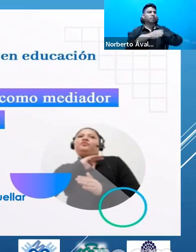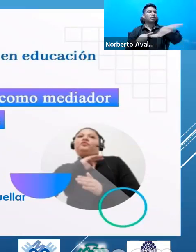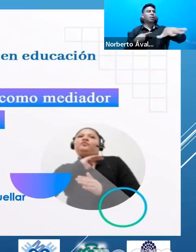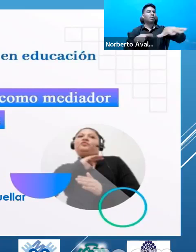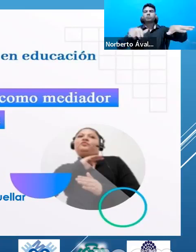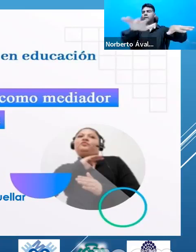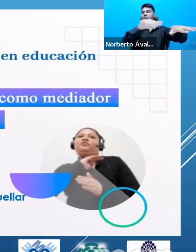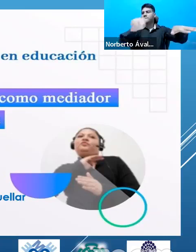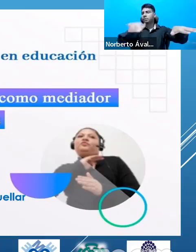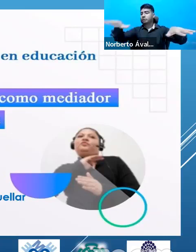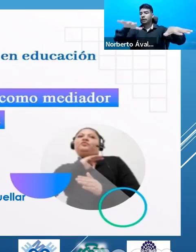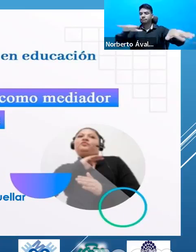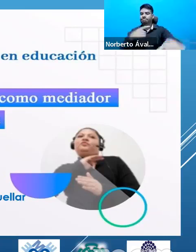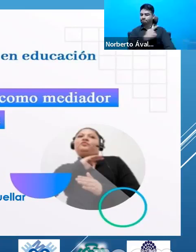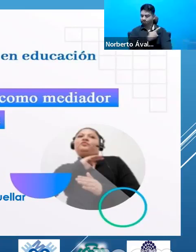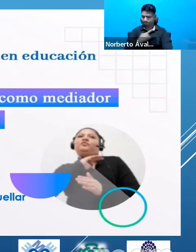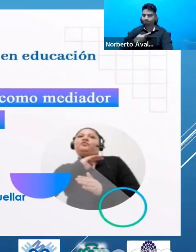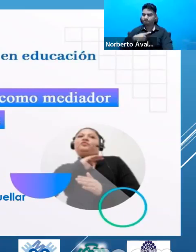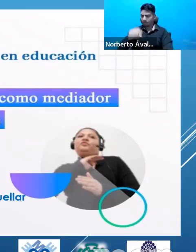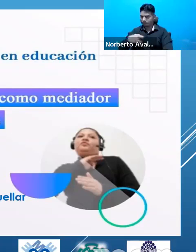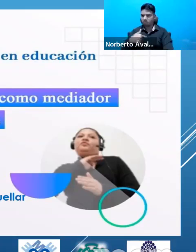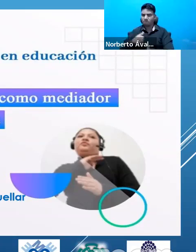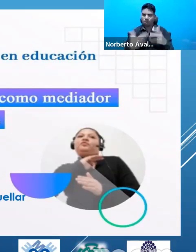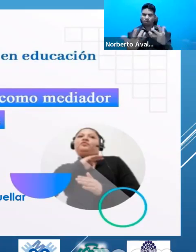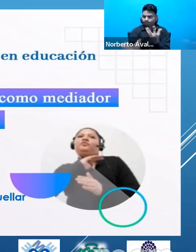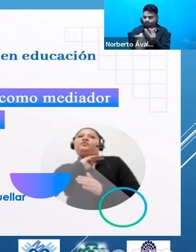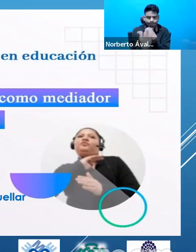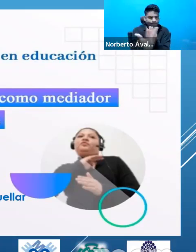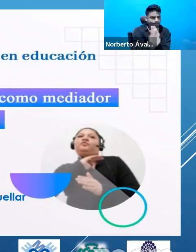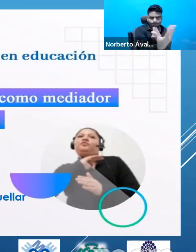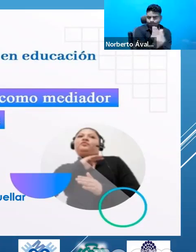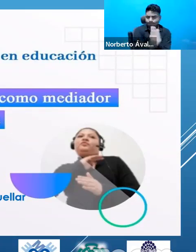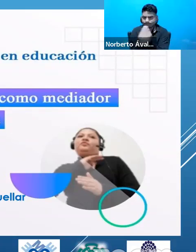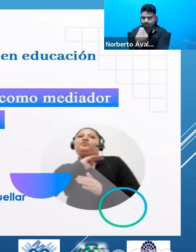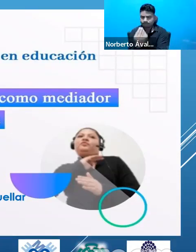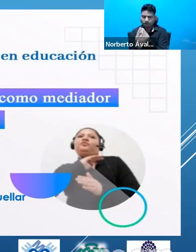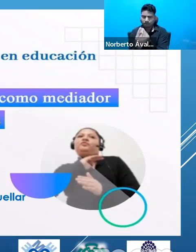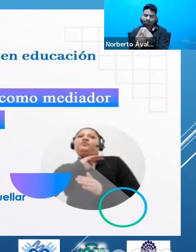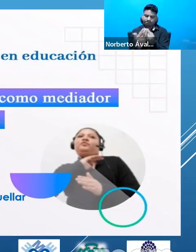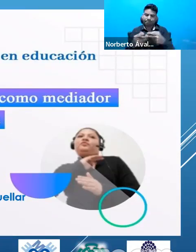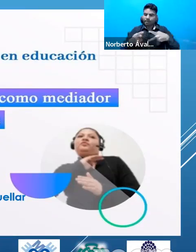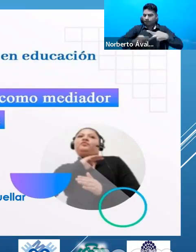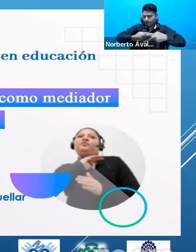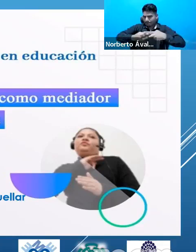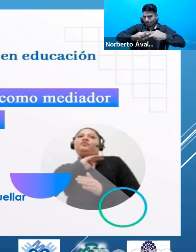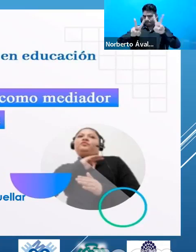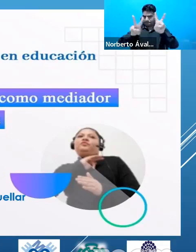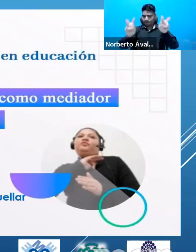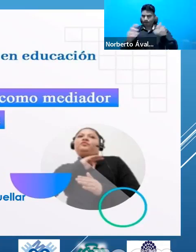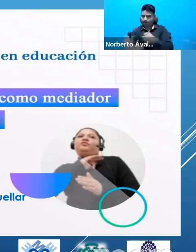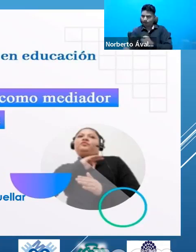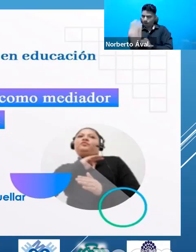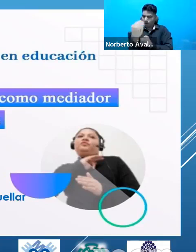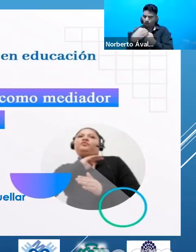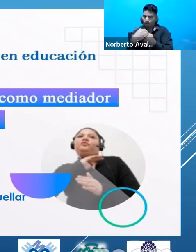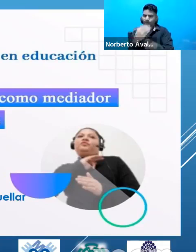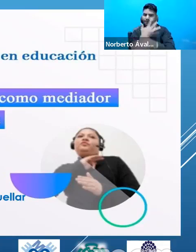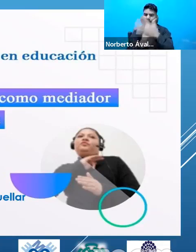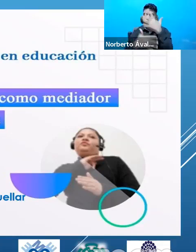ay otros otros sectores de otros otros sectores de personas que también hay que consumir considerar en la inclusión de que